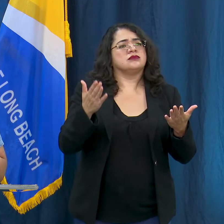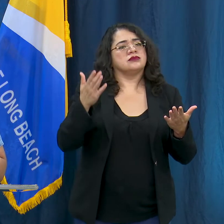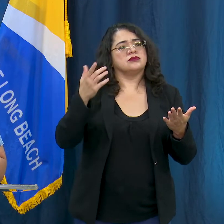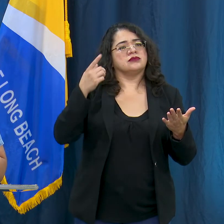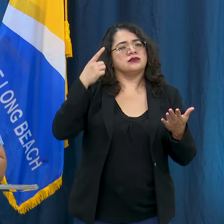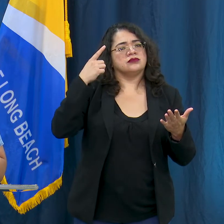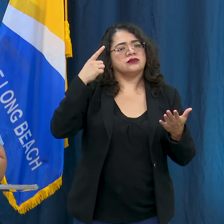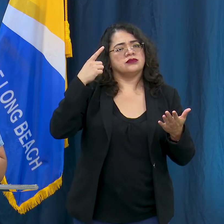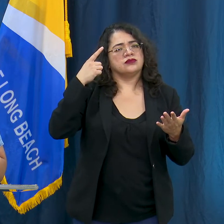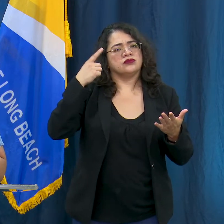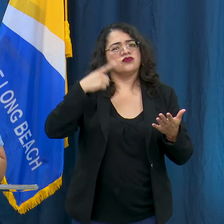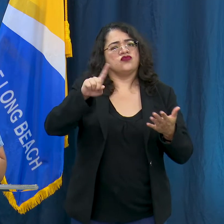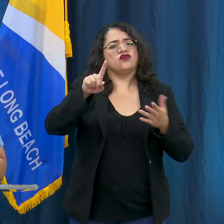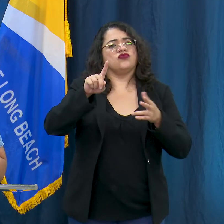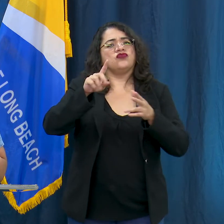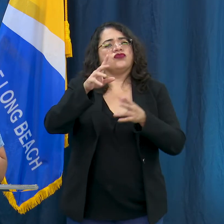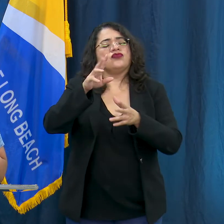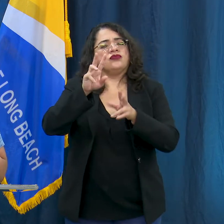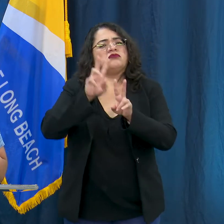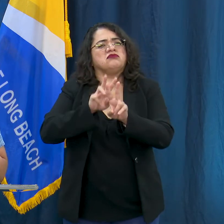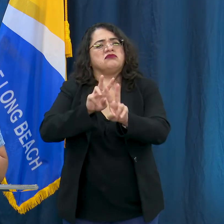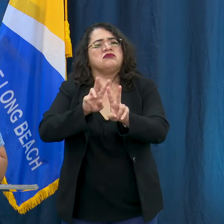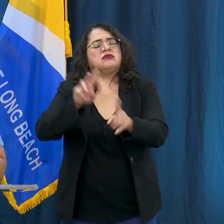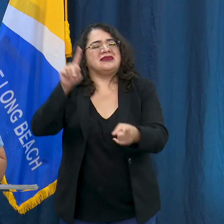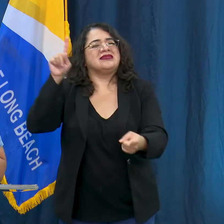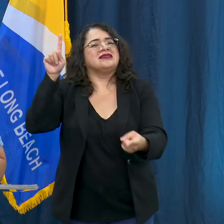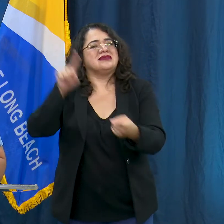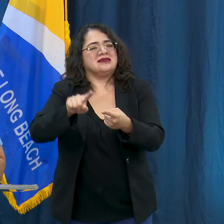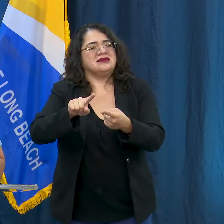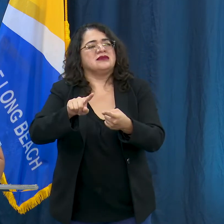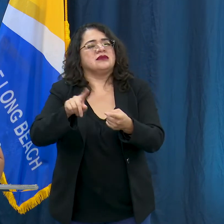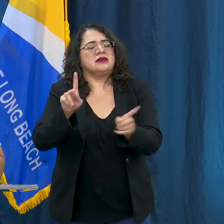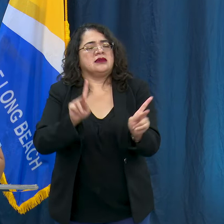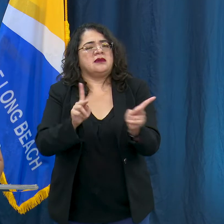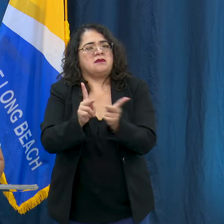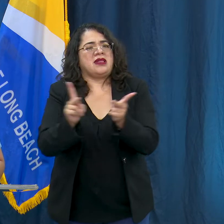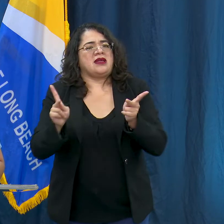estén permit EDA's a capacitor a dulce de sin embargo las bodas con celebration